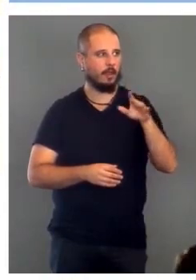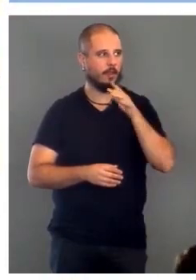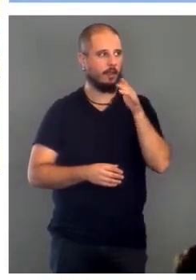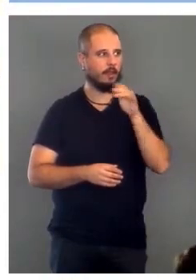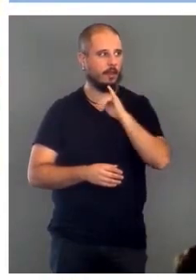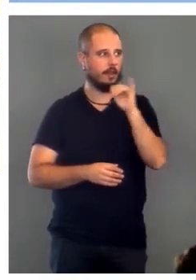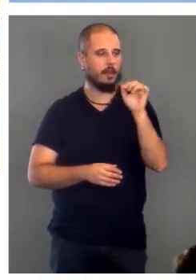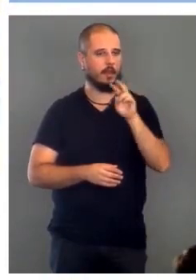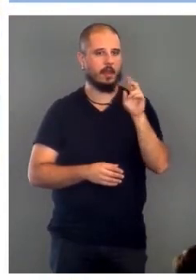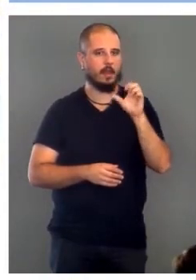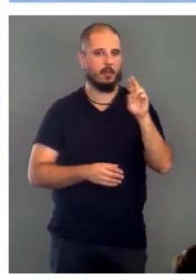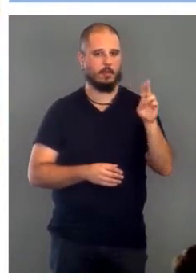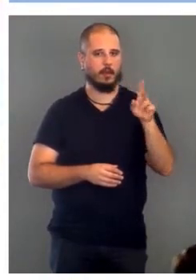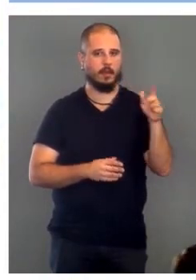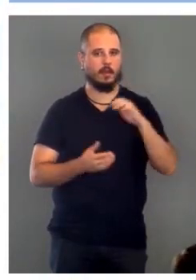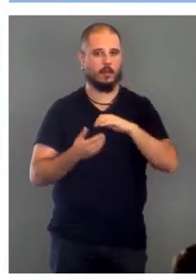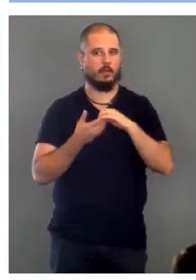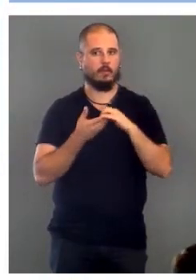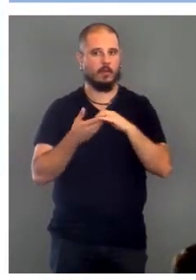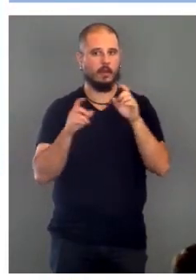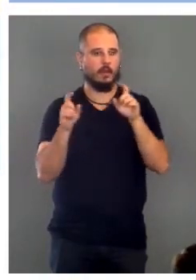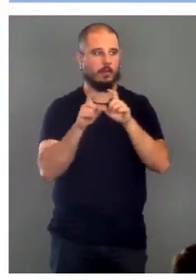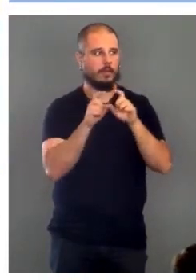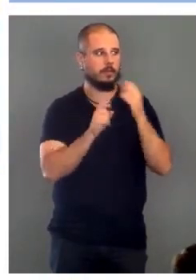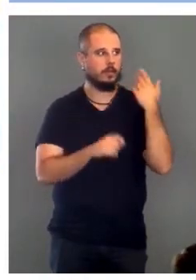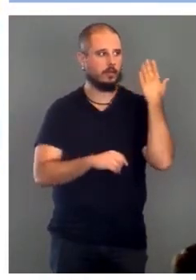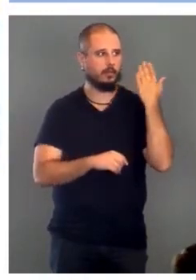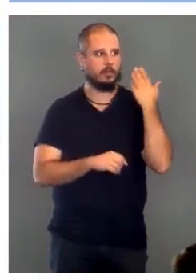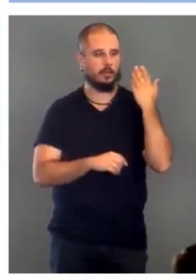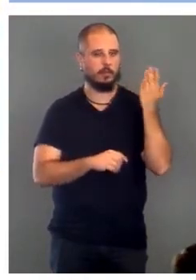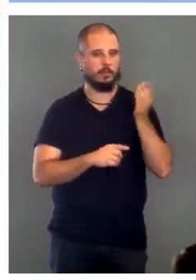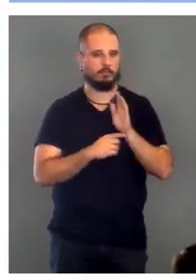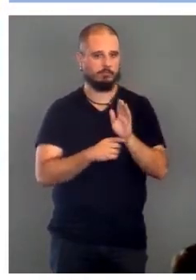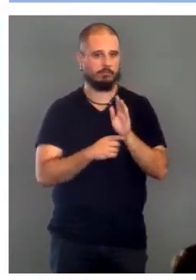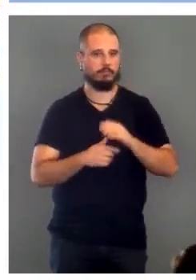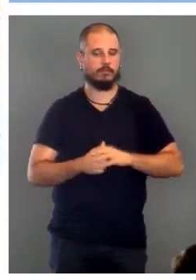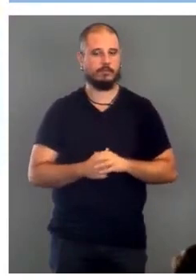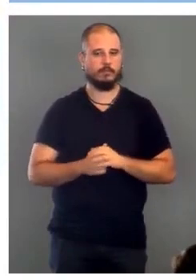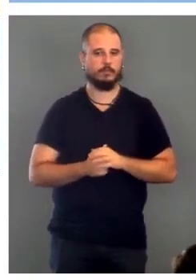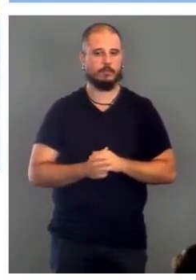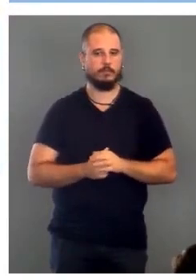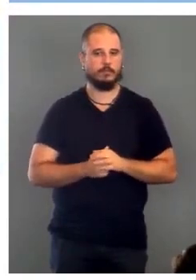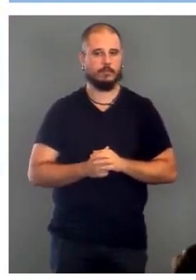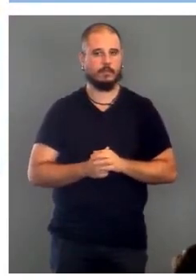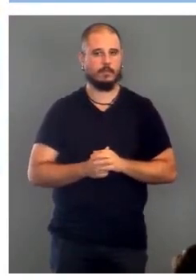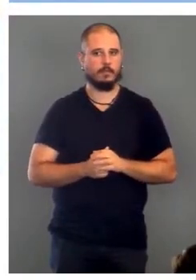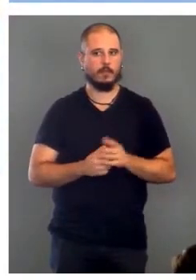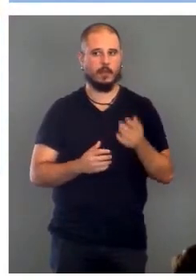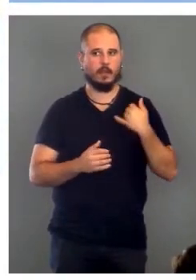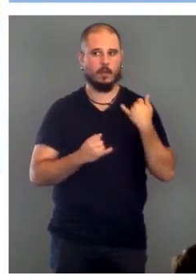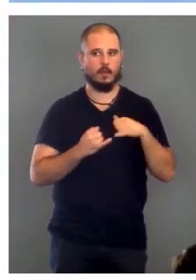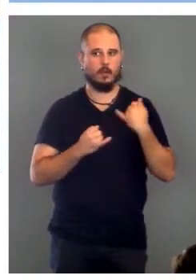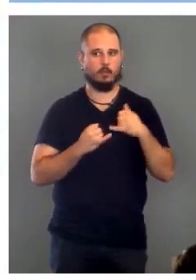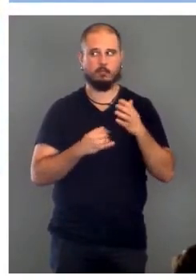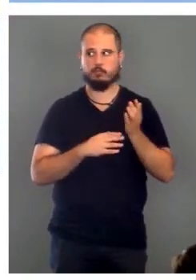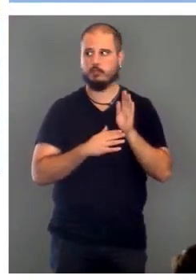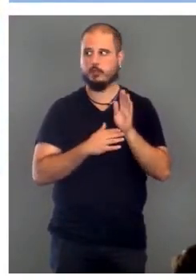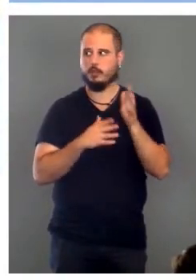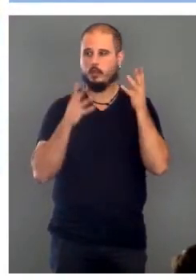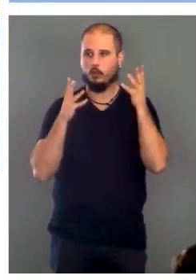De la Confederación Empresarial de Navarra en representación de esta entidad Ya eres el último representante del Consejo bienvenido